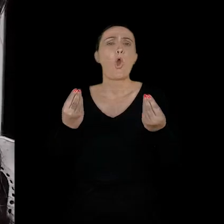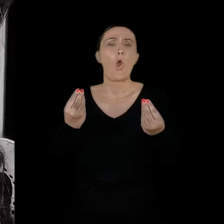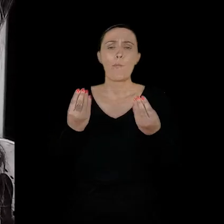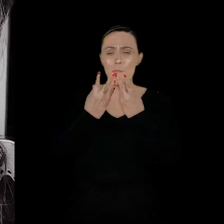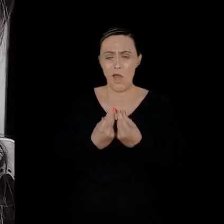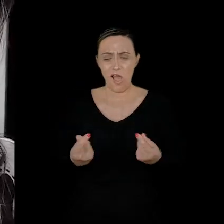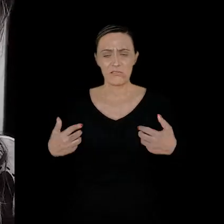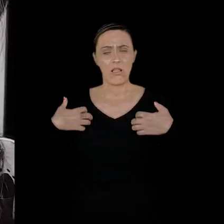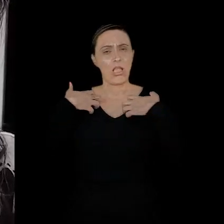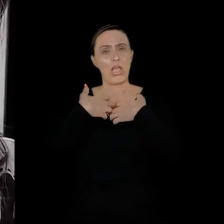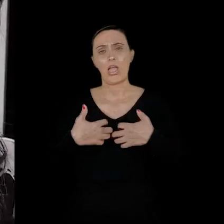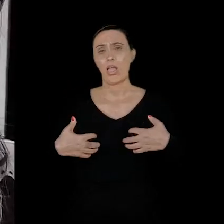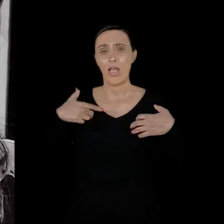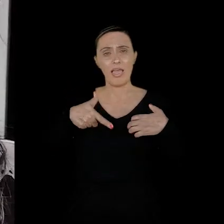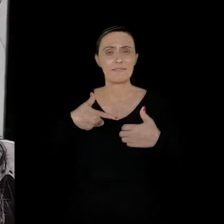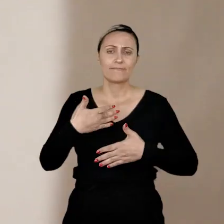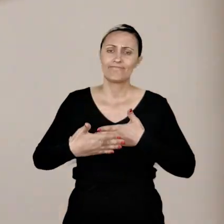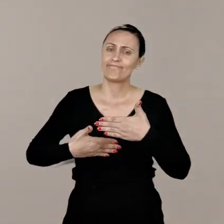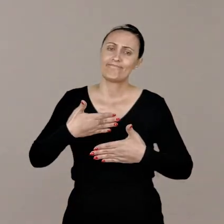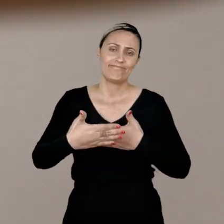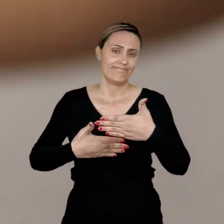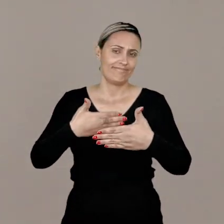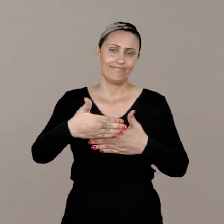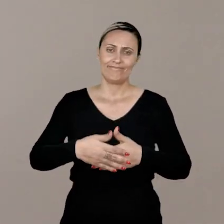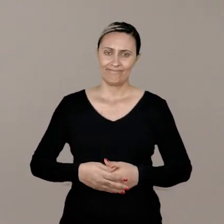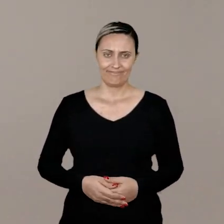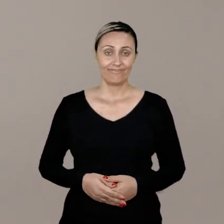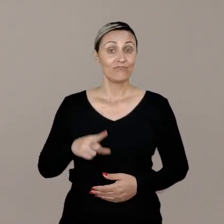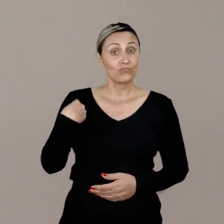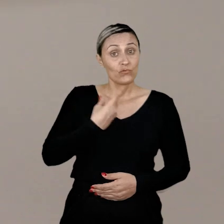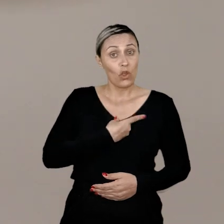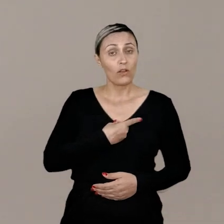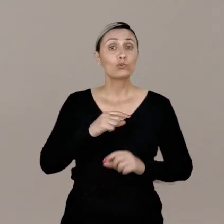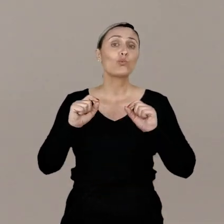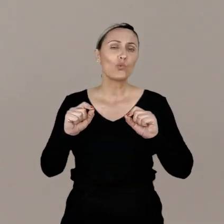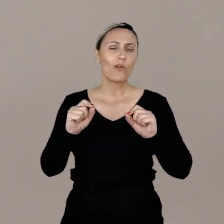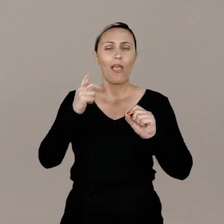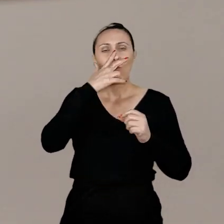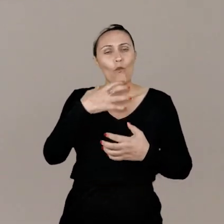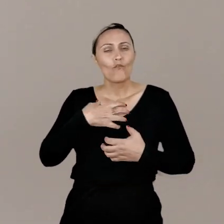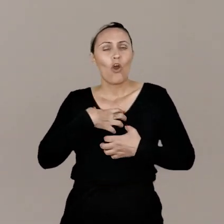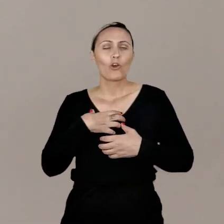ou diminuírem nesse percurso. Temos a premissa de novela com ares tão dramáticos,